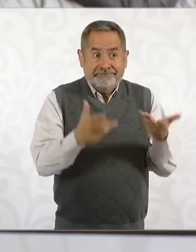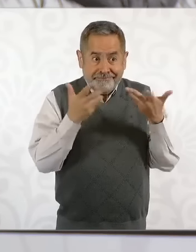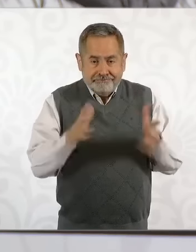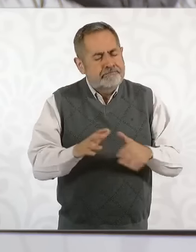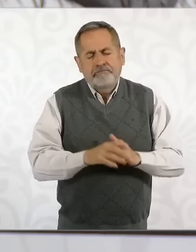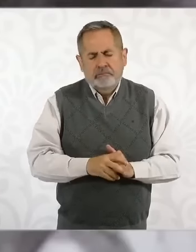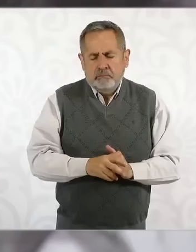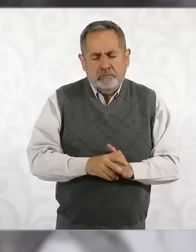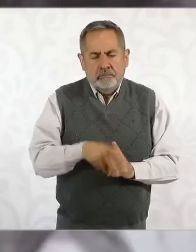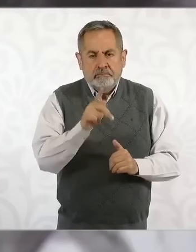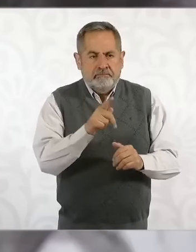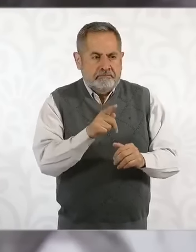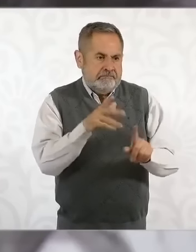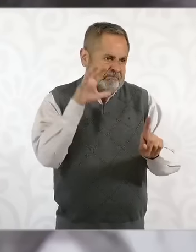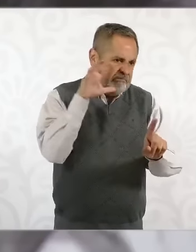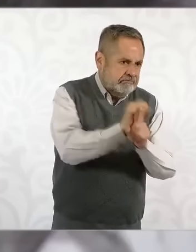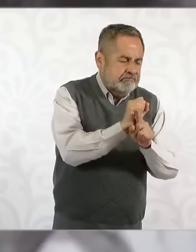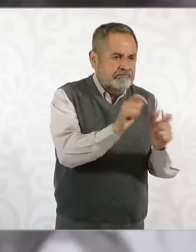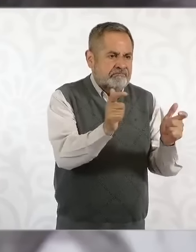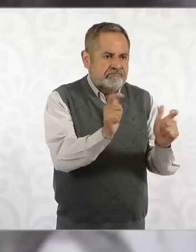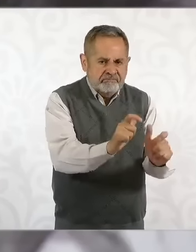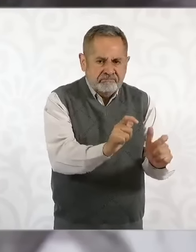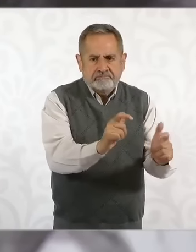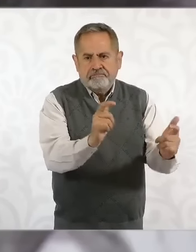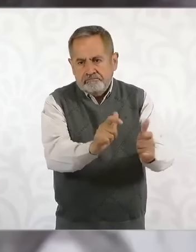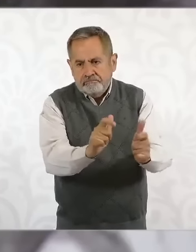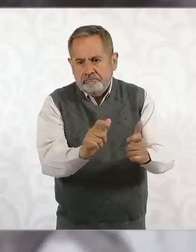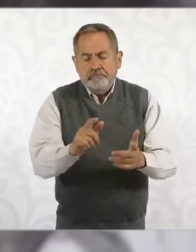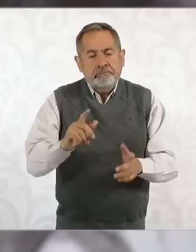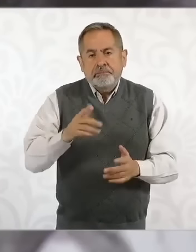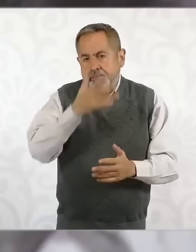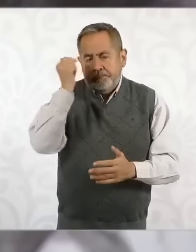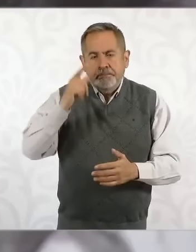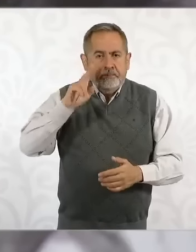el tamaño de la afectación sería especular, lo vamos a ver conforme avancen los casos,